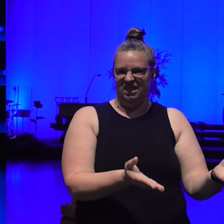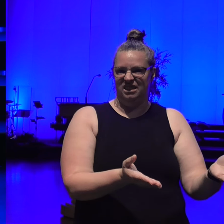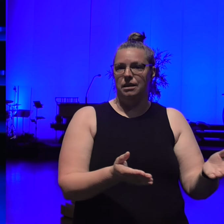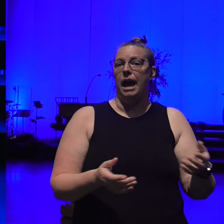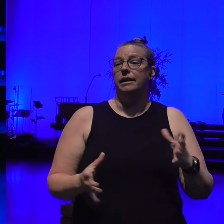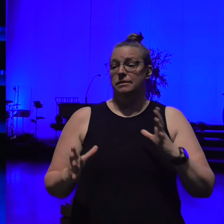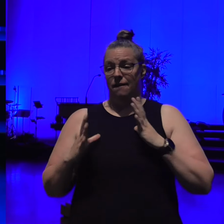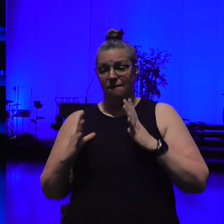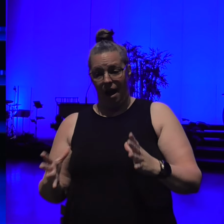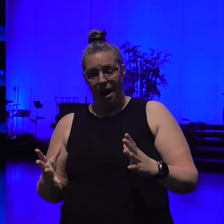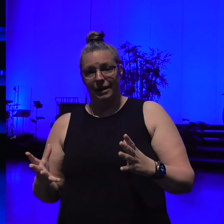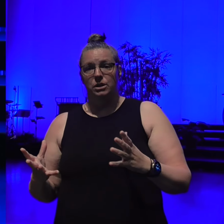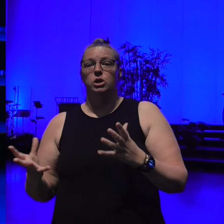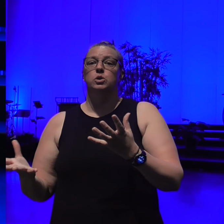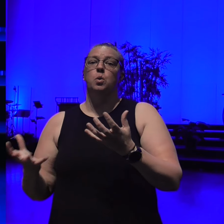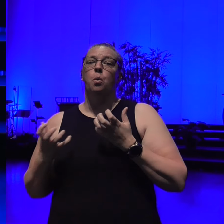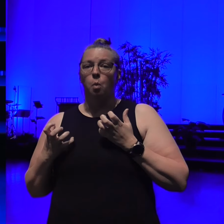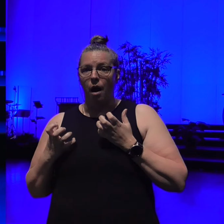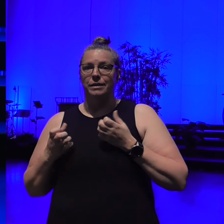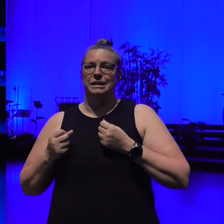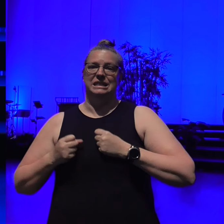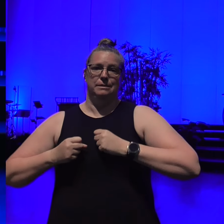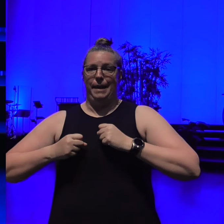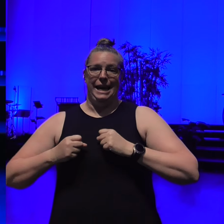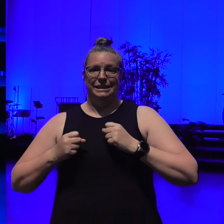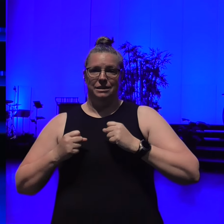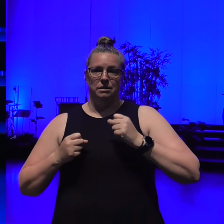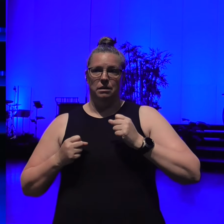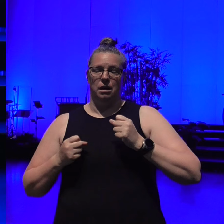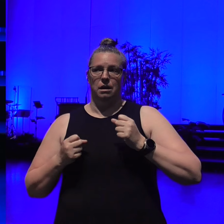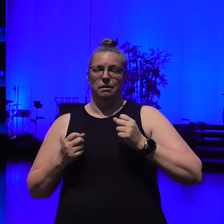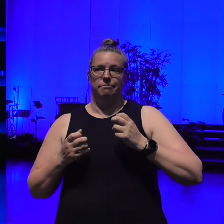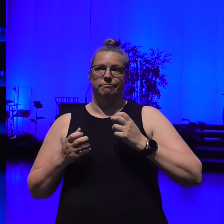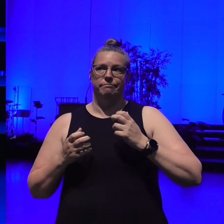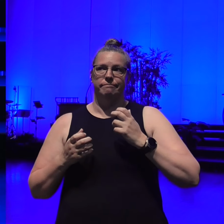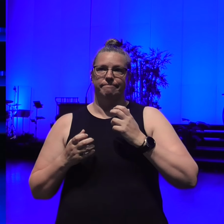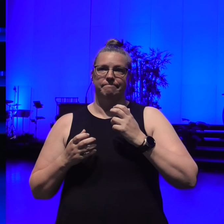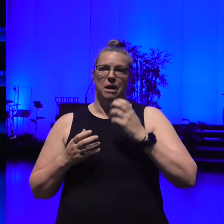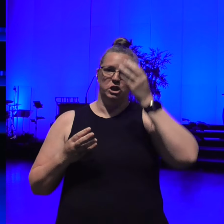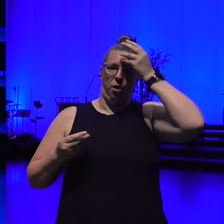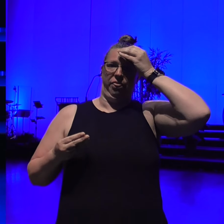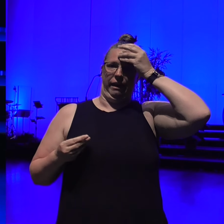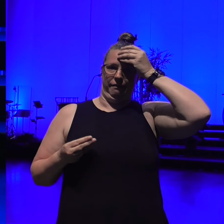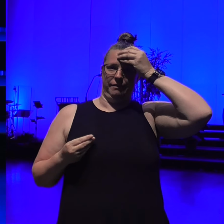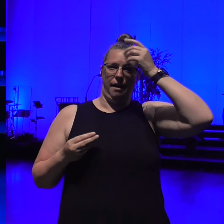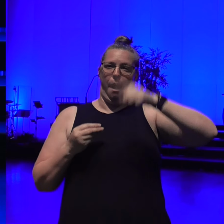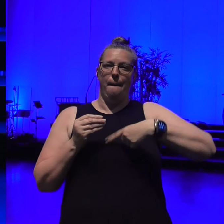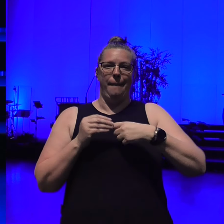espacio para hablar sobre un problema que te molesta Mereces ser escuchado ¿Son estos